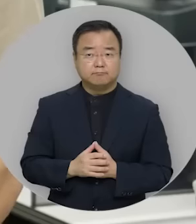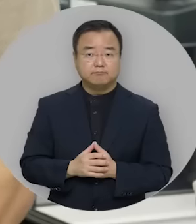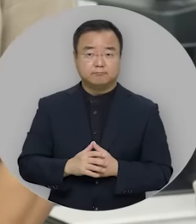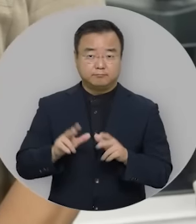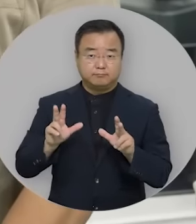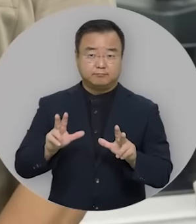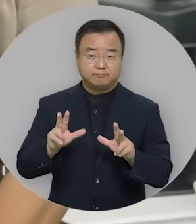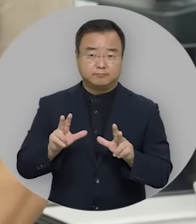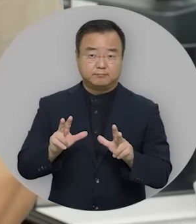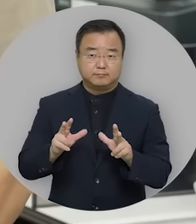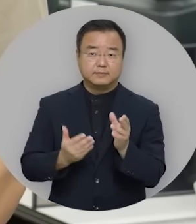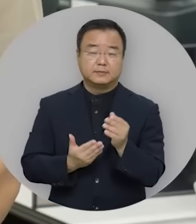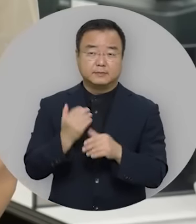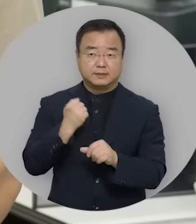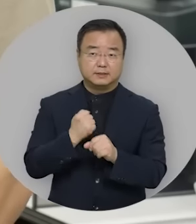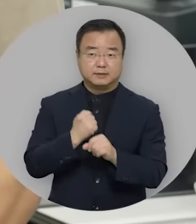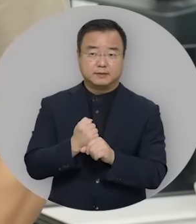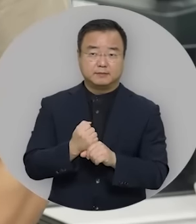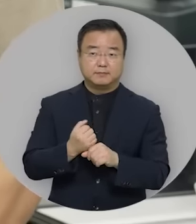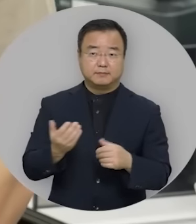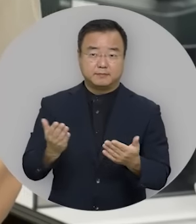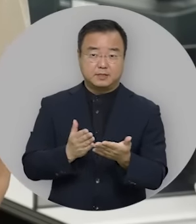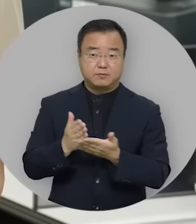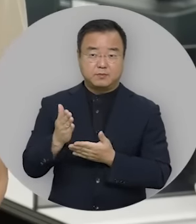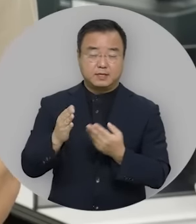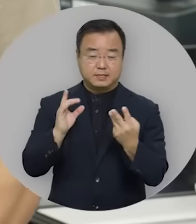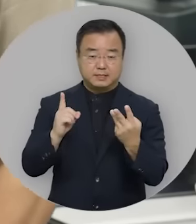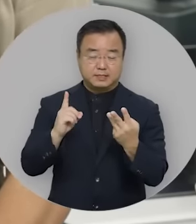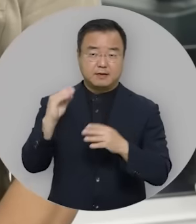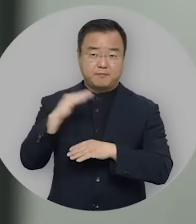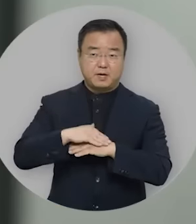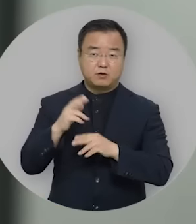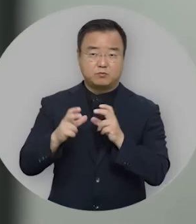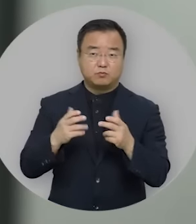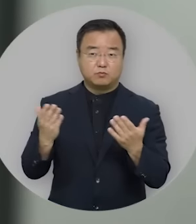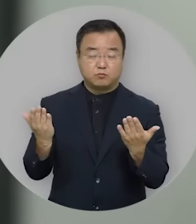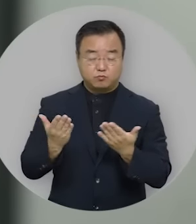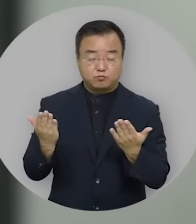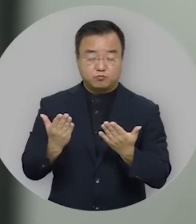지금은 생산제조과의 3D 메이커 수업을 진행하고 있습니다. 대구이룸고등학교는